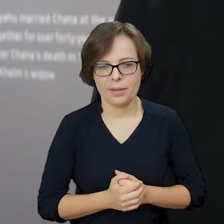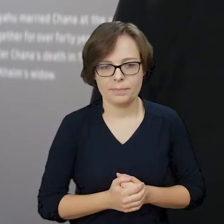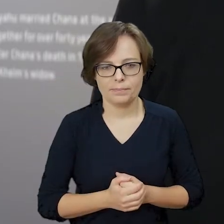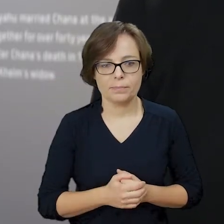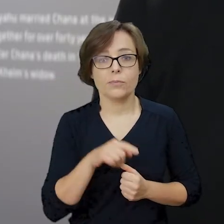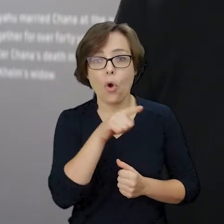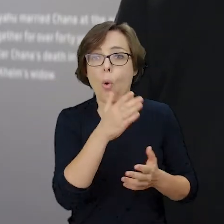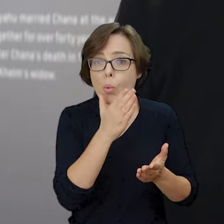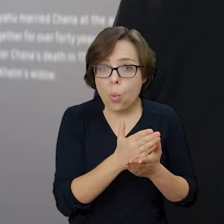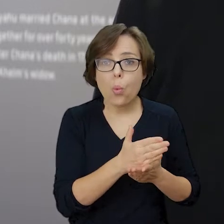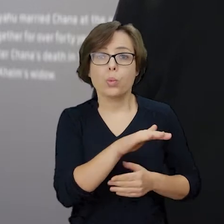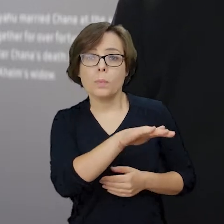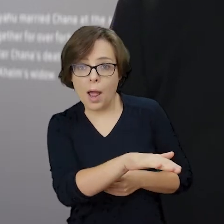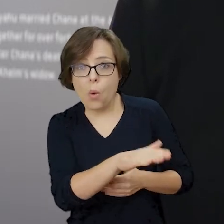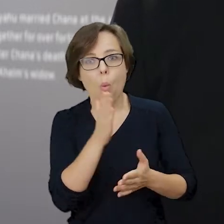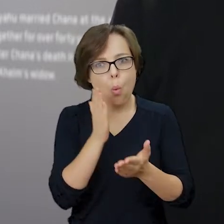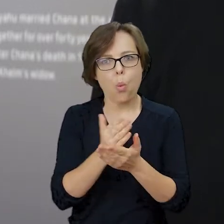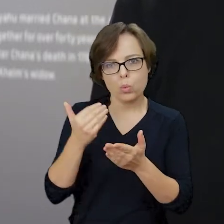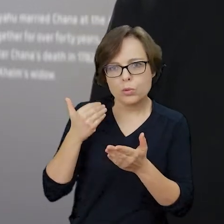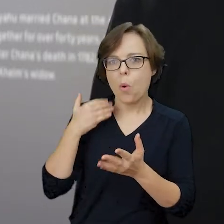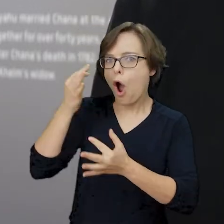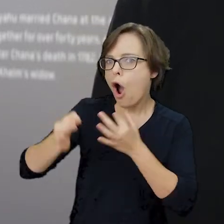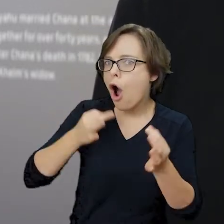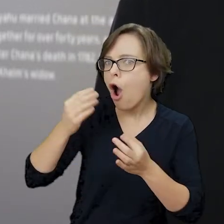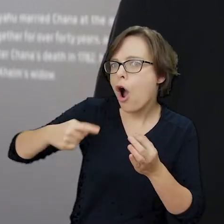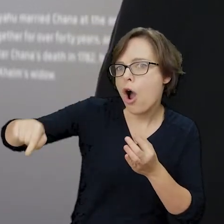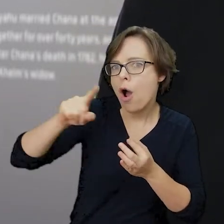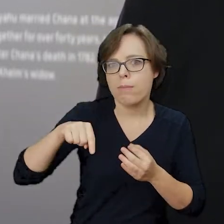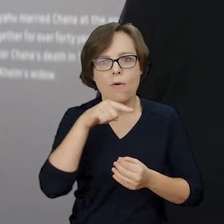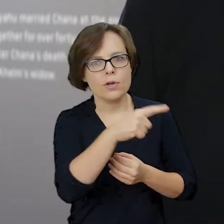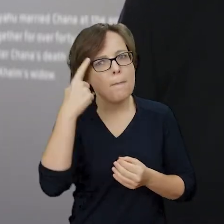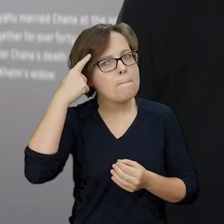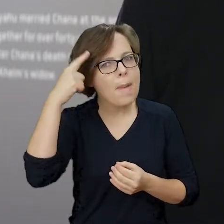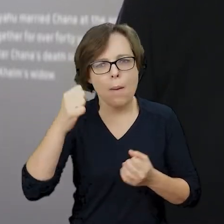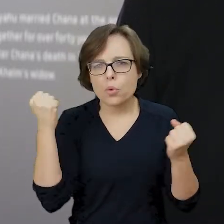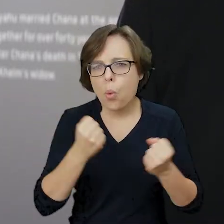Już we wczesnym dzieciństwie krążyły opowieści o jego nieprzeciętnej pamięci i zdolnościach intelektualnych.